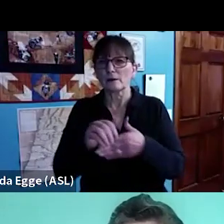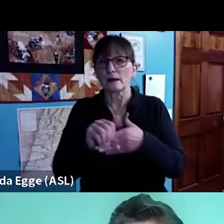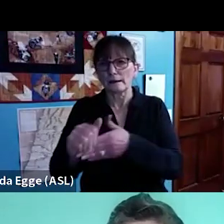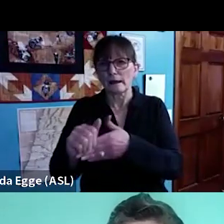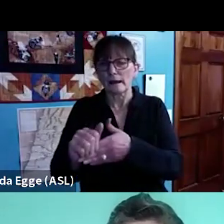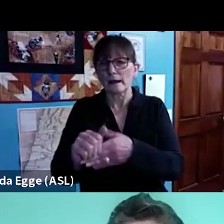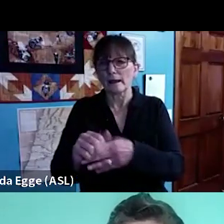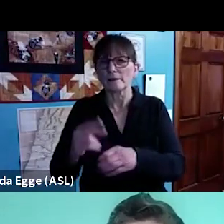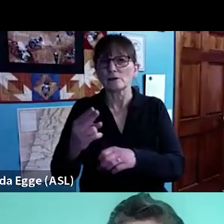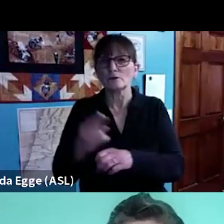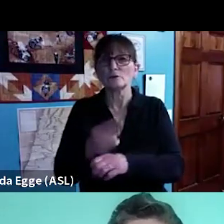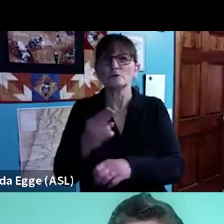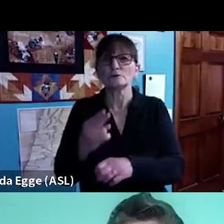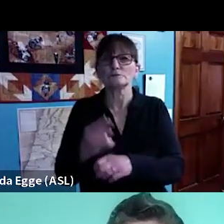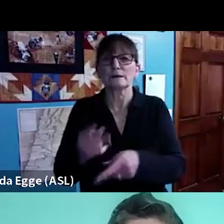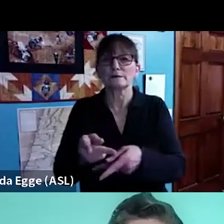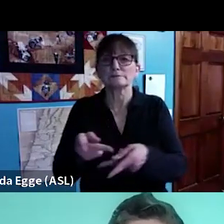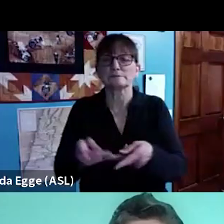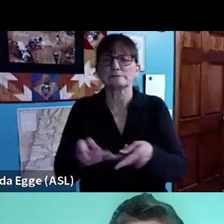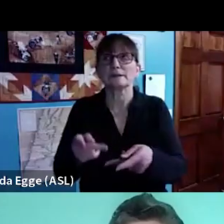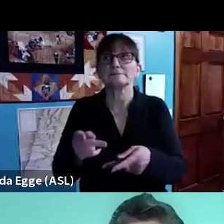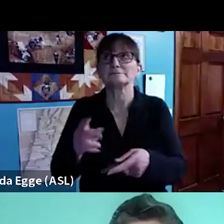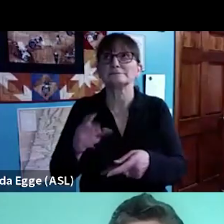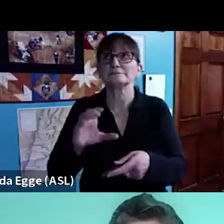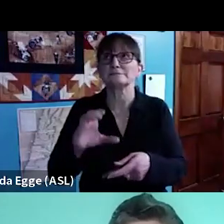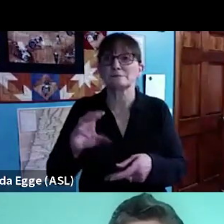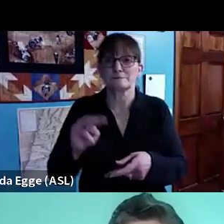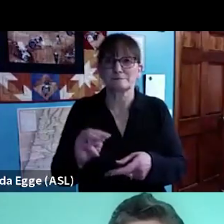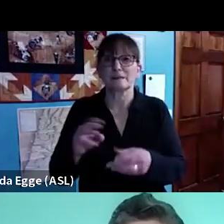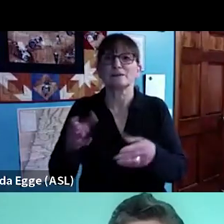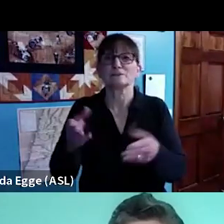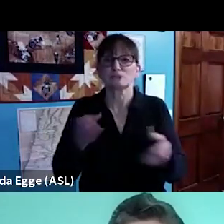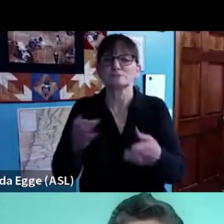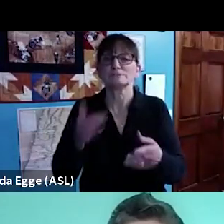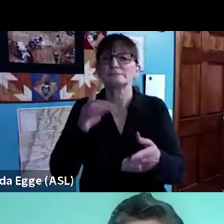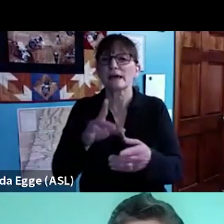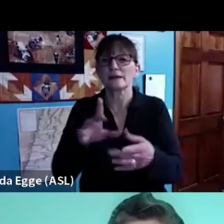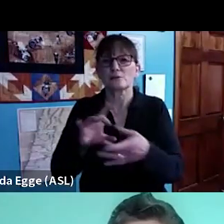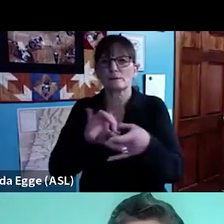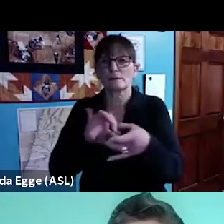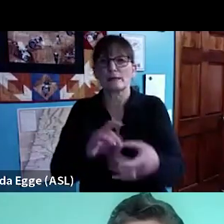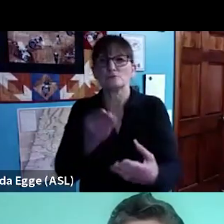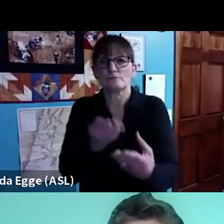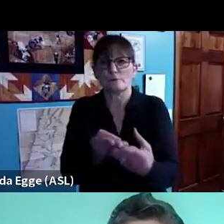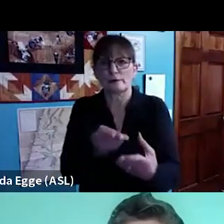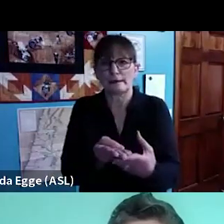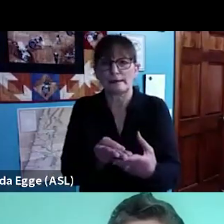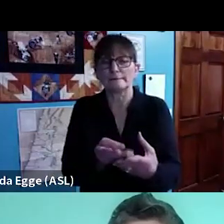Y esperamos nuestro próximo webinar a finales de abril. Creemos que sobre el tema de la lesión cerebral.